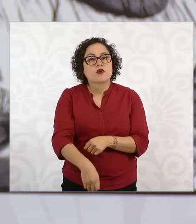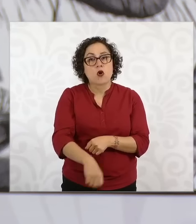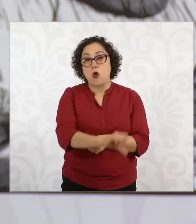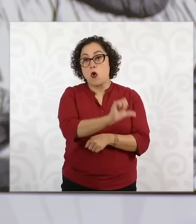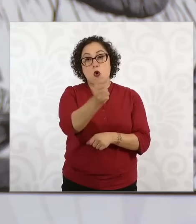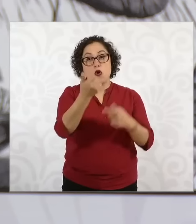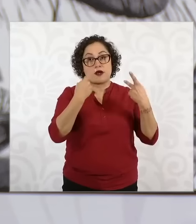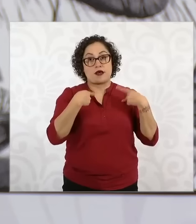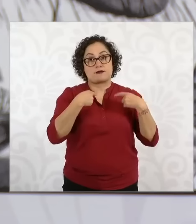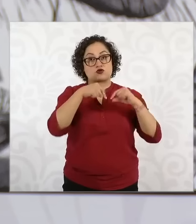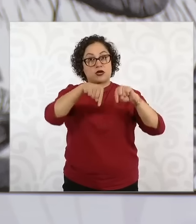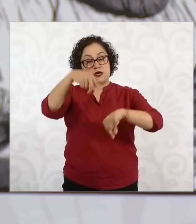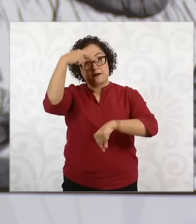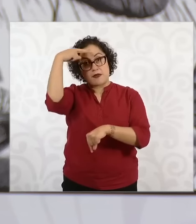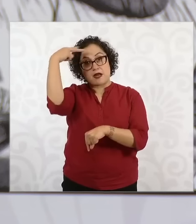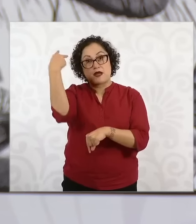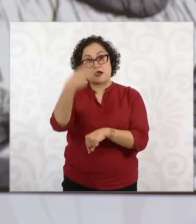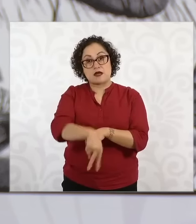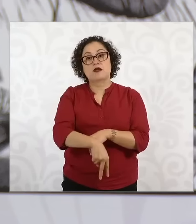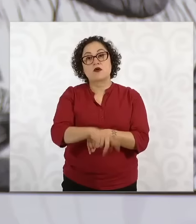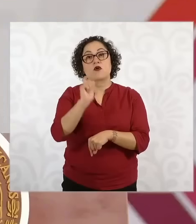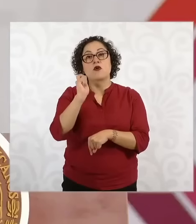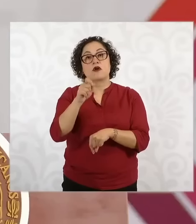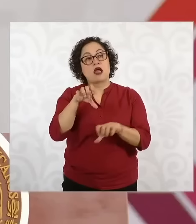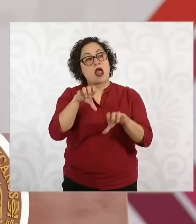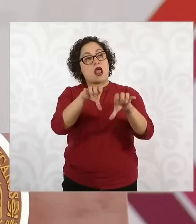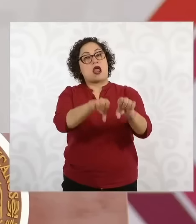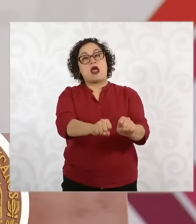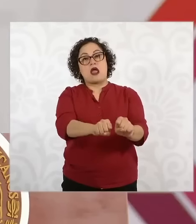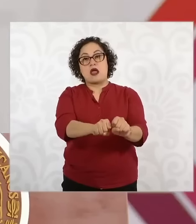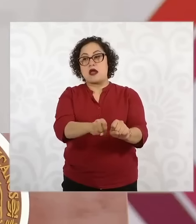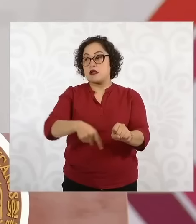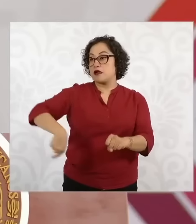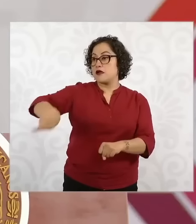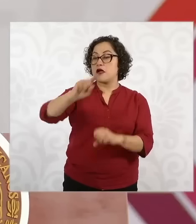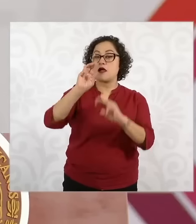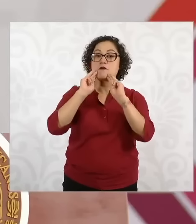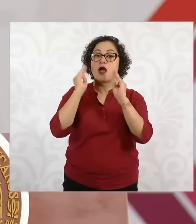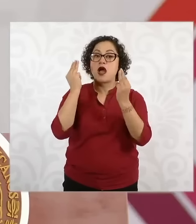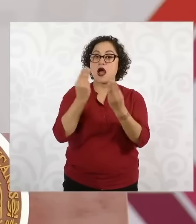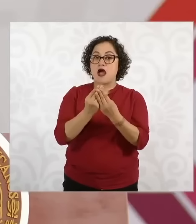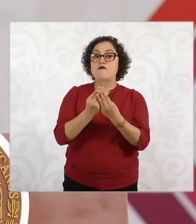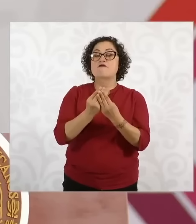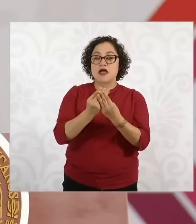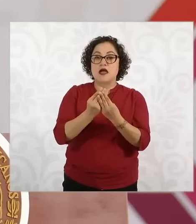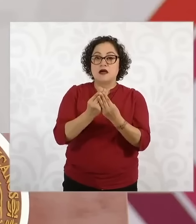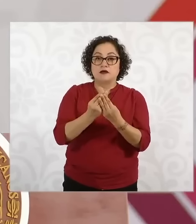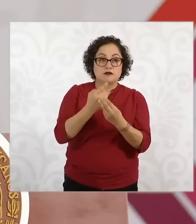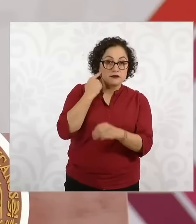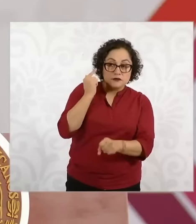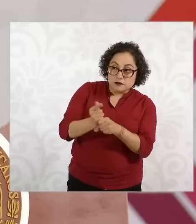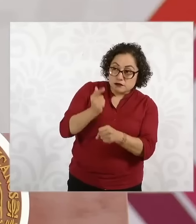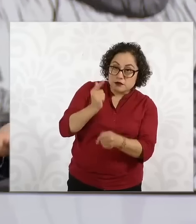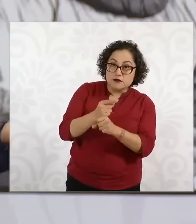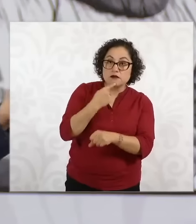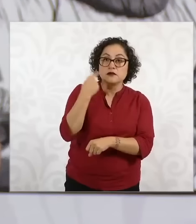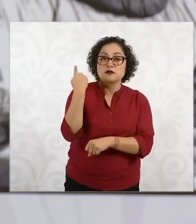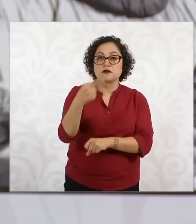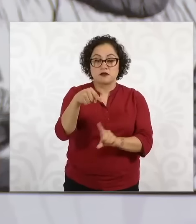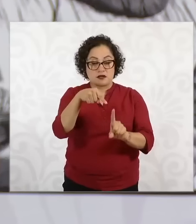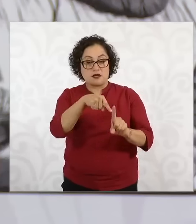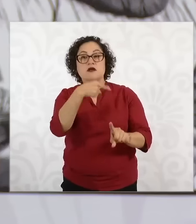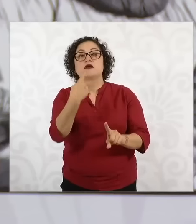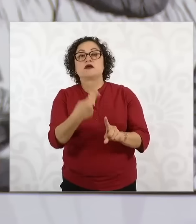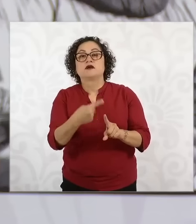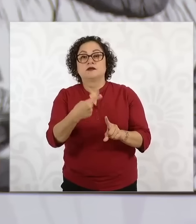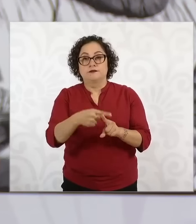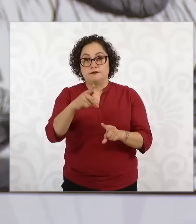que lo acusaron de andar en fiestas con narcos de la DEA, ¿qué pasó con esta persona?